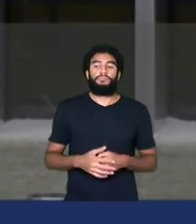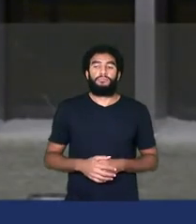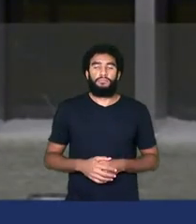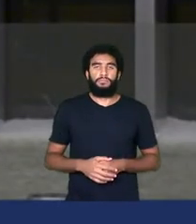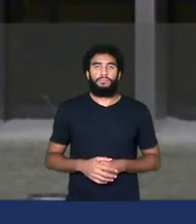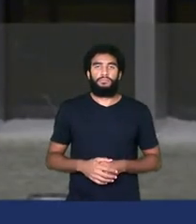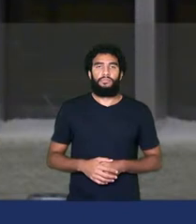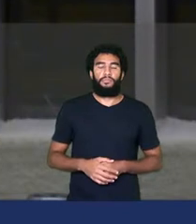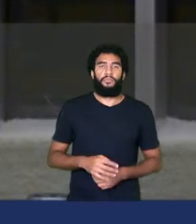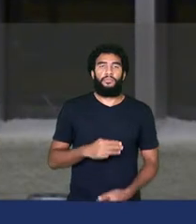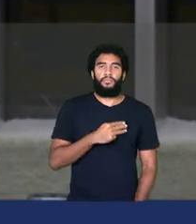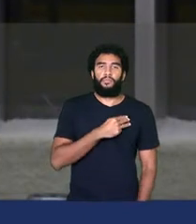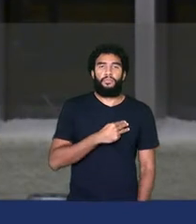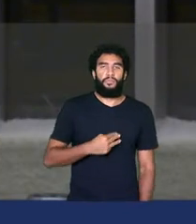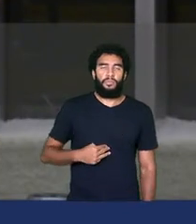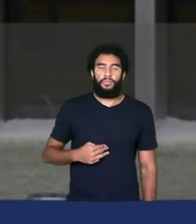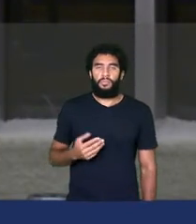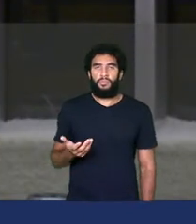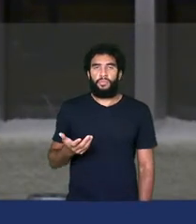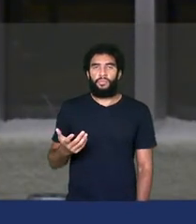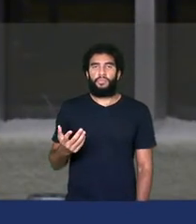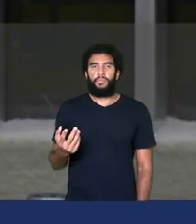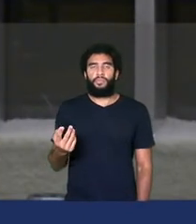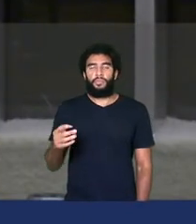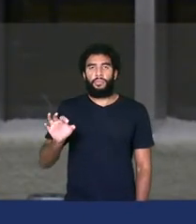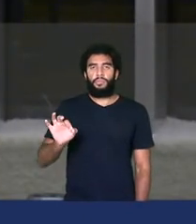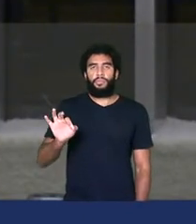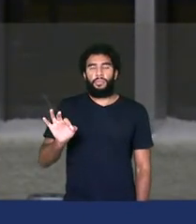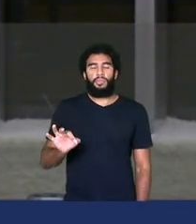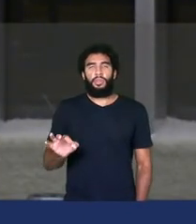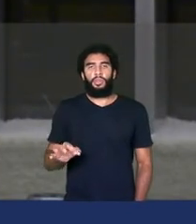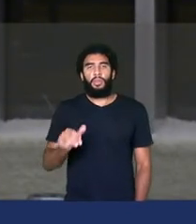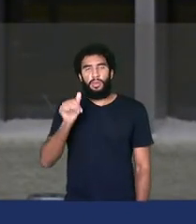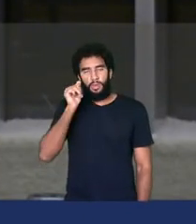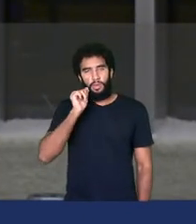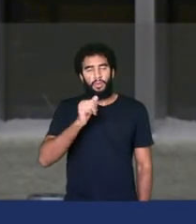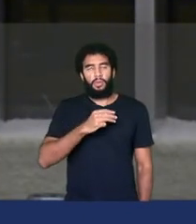TAXATIVO DOS PLANOS DE SAÚDE. ESTÁ UM A UM, UM MINISTRO